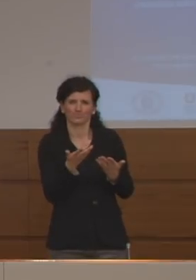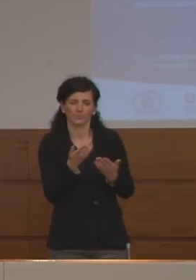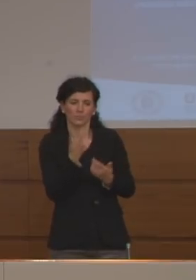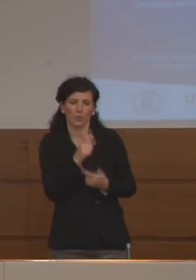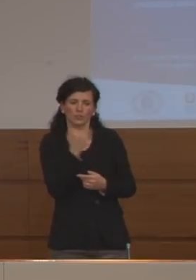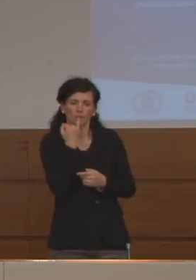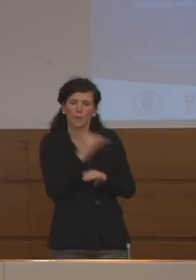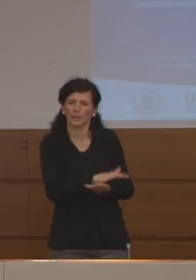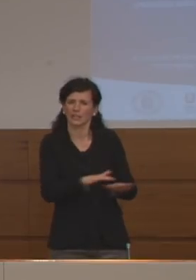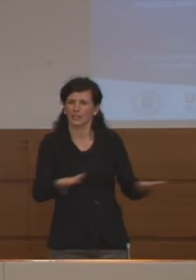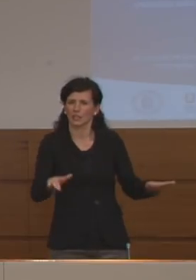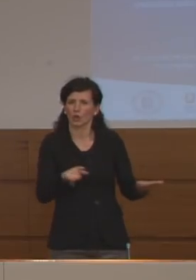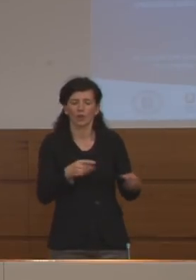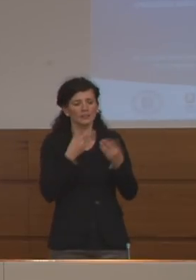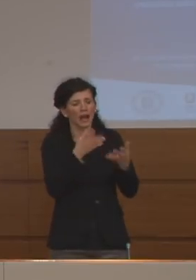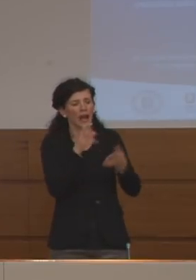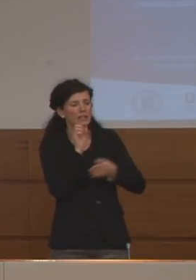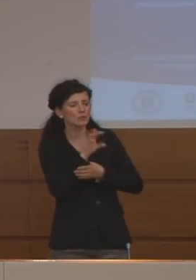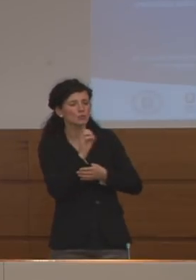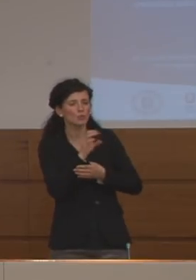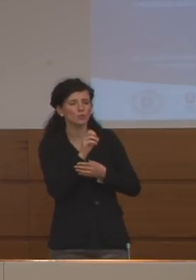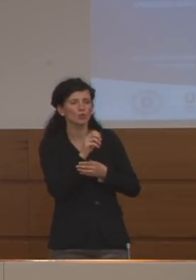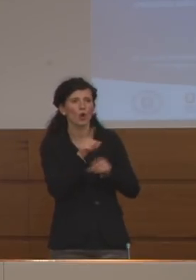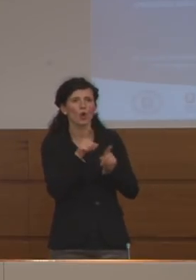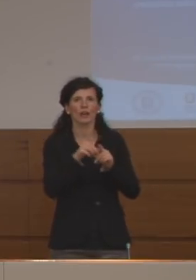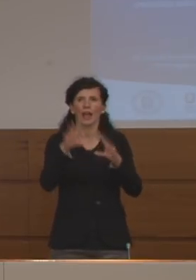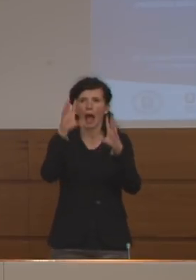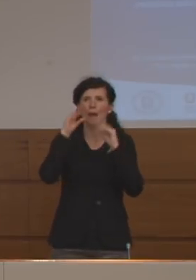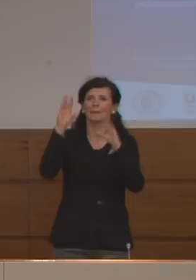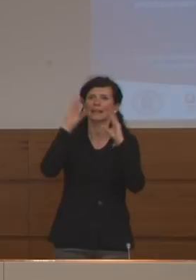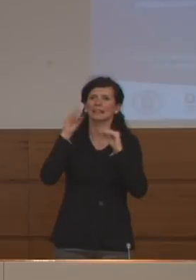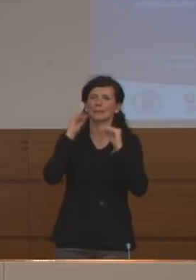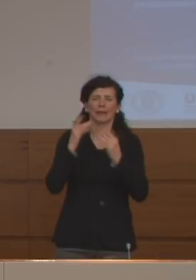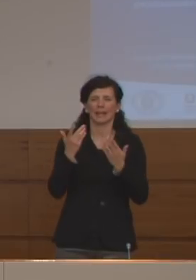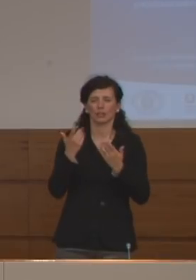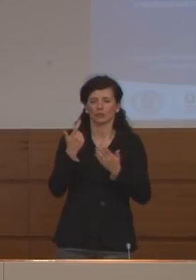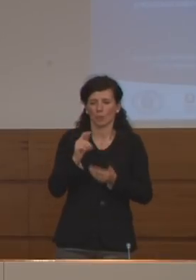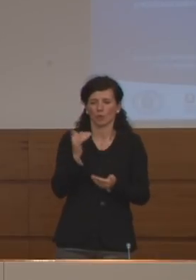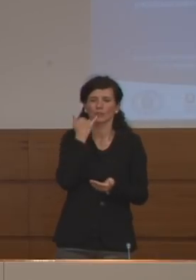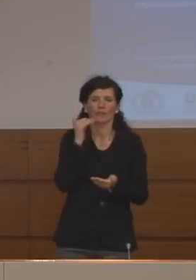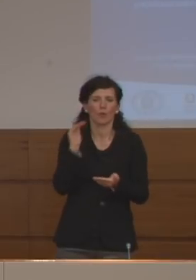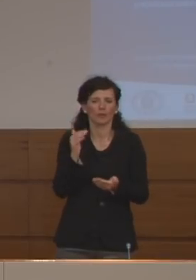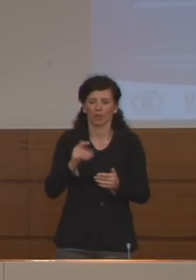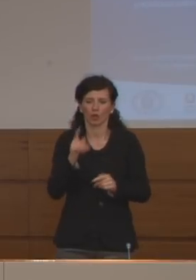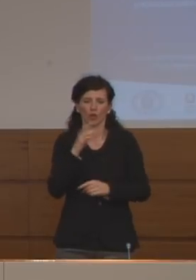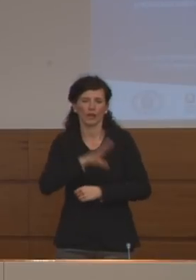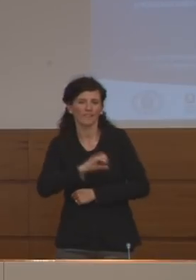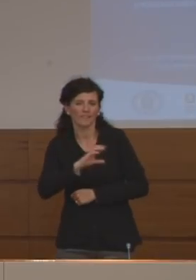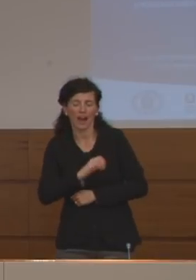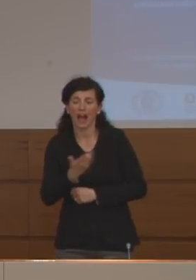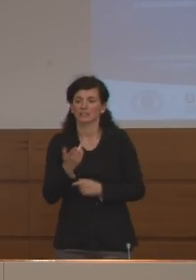utilizzare strumenti come tablet e cellulari